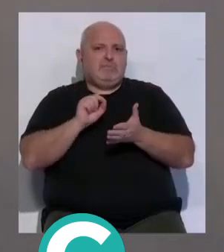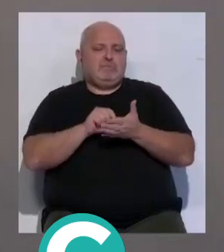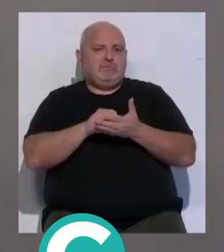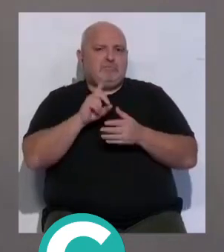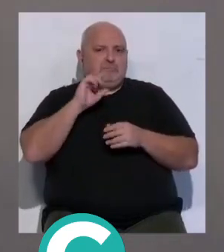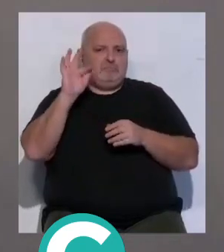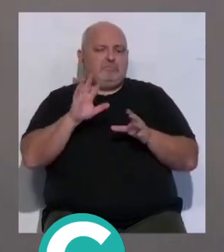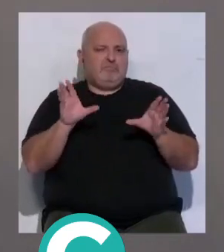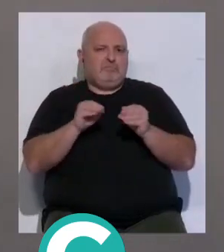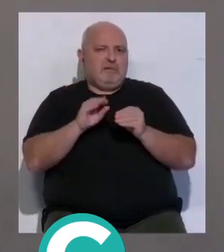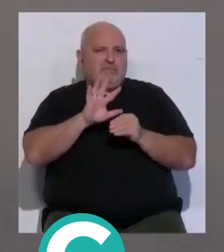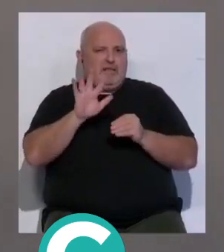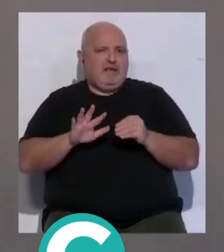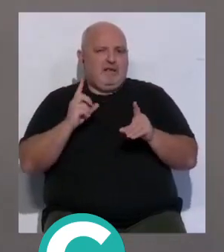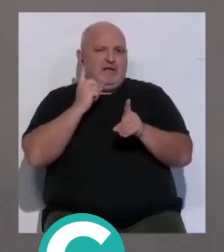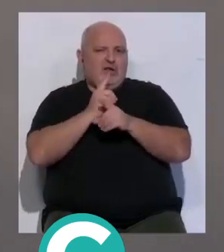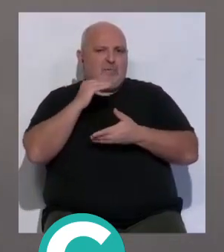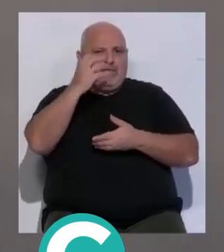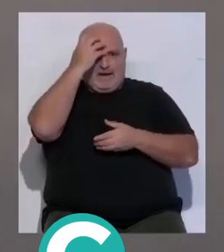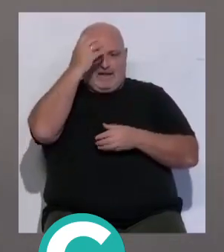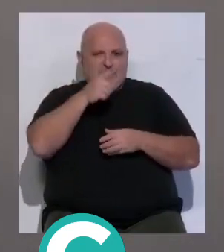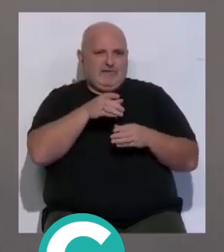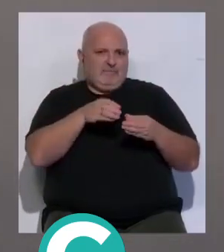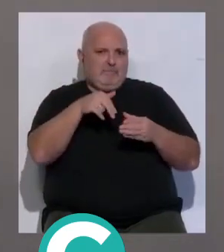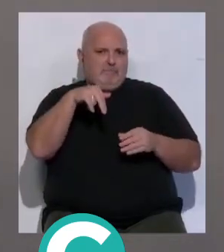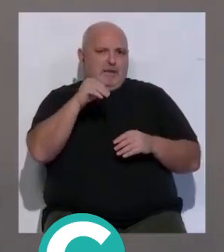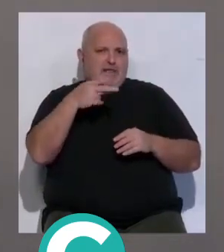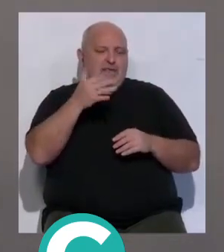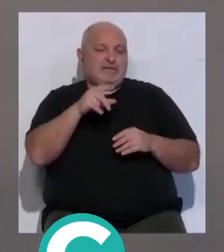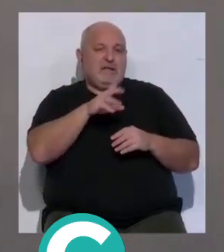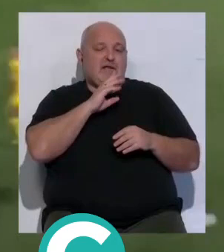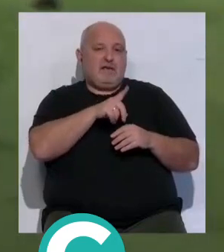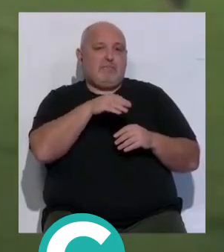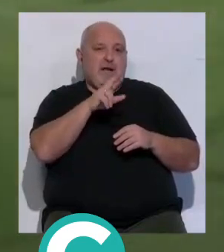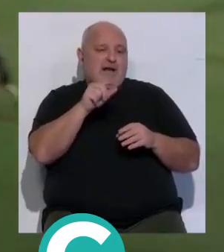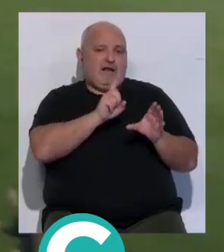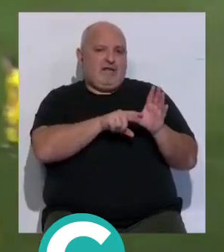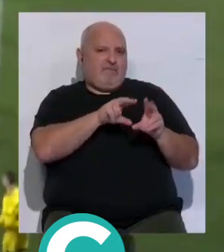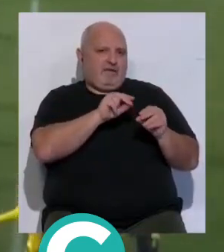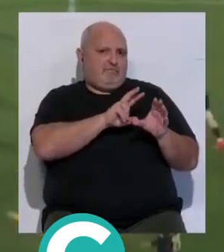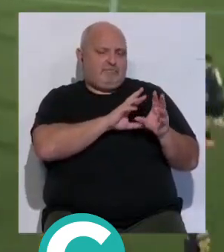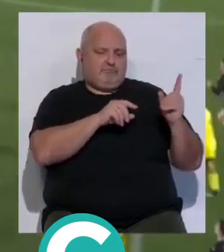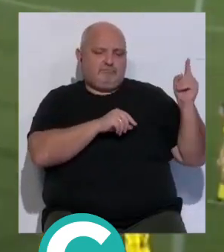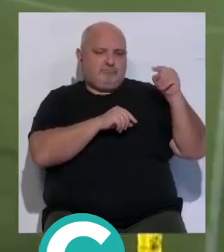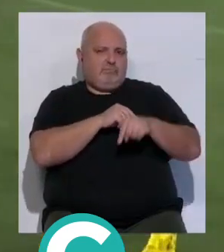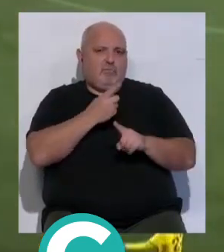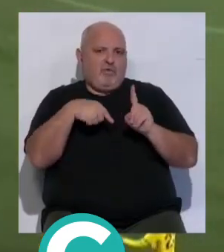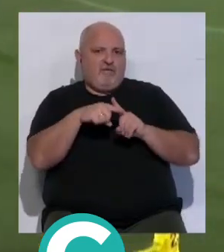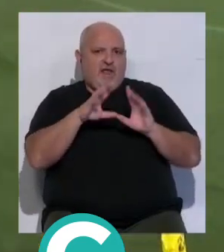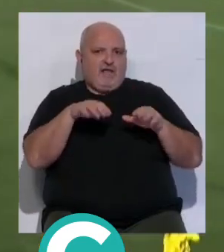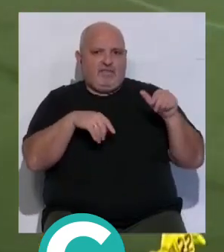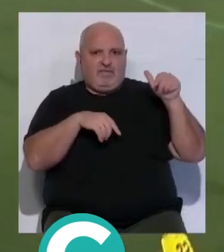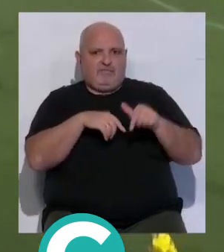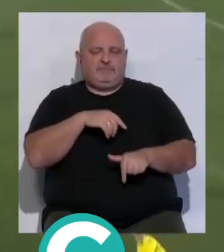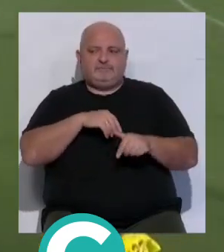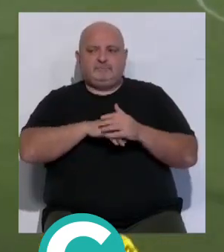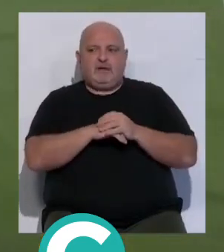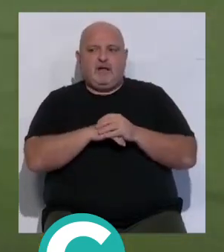imágenes de ese partido seguramente el último partido de Raúl Parra en el equipo de Miranda